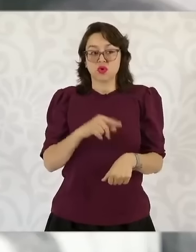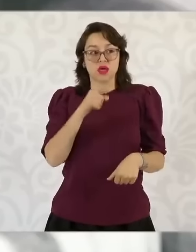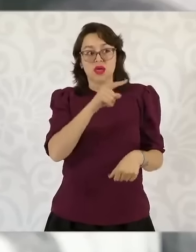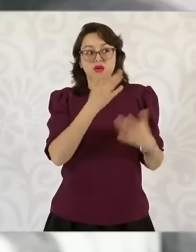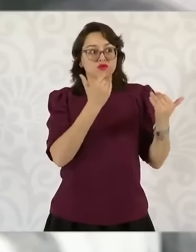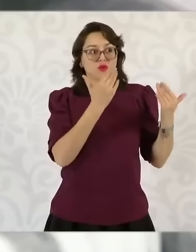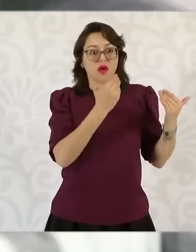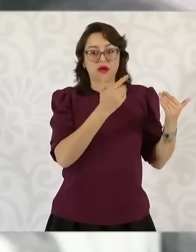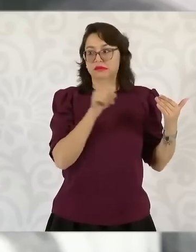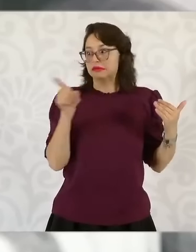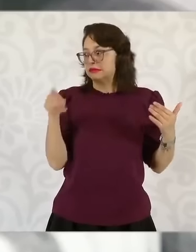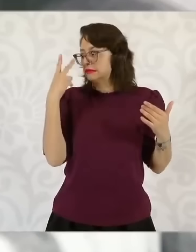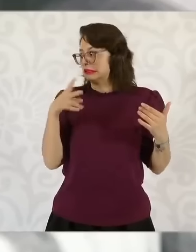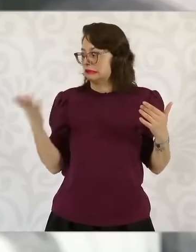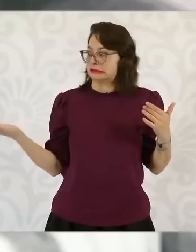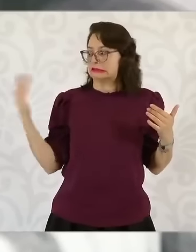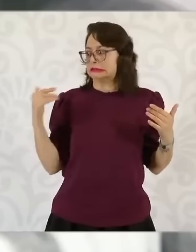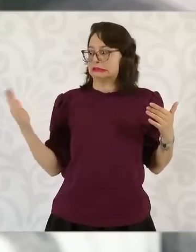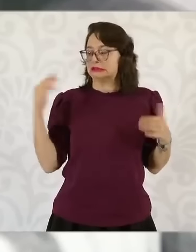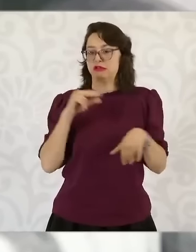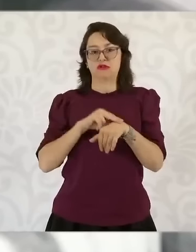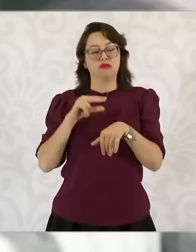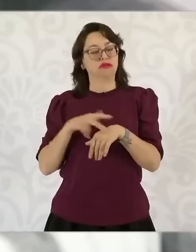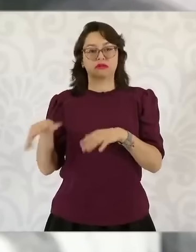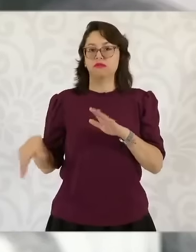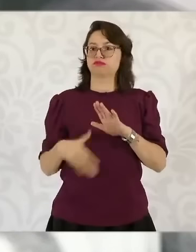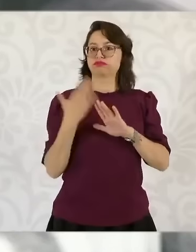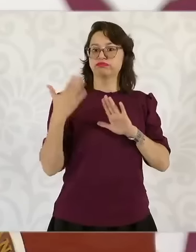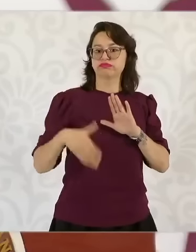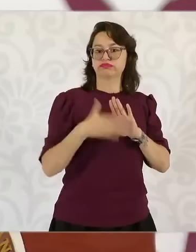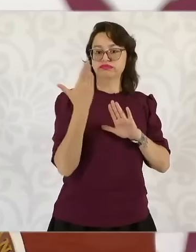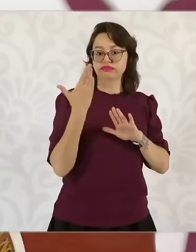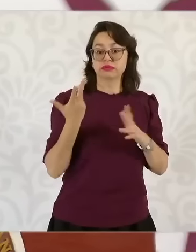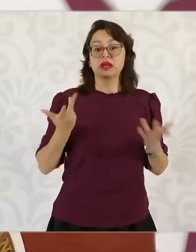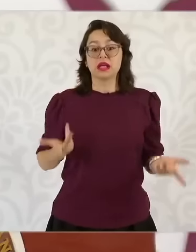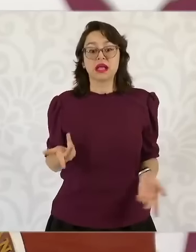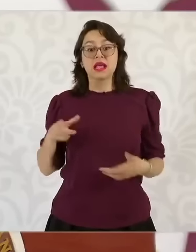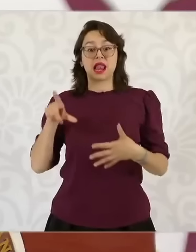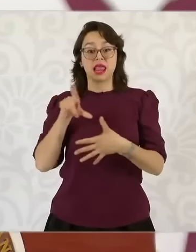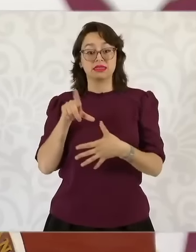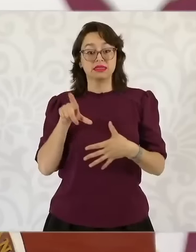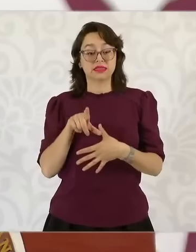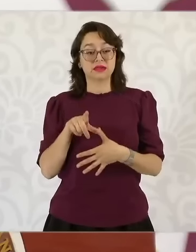no hay la capacidad suficiente entonces no nada más los latinos y los mexicanos en estados unidos